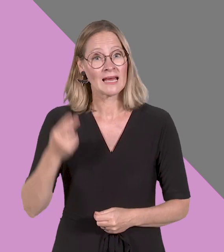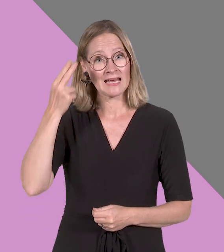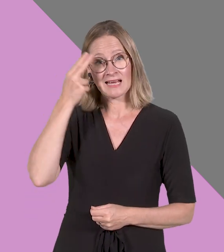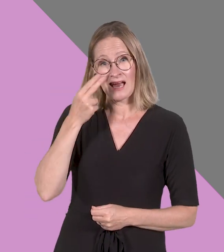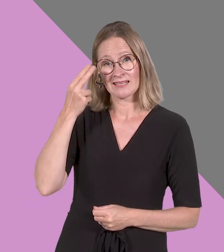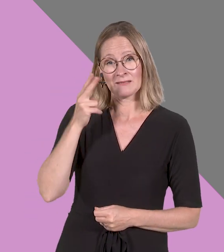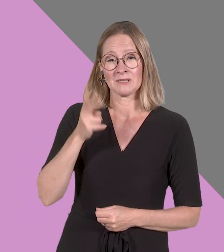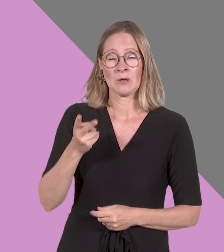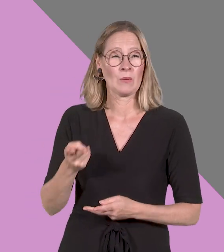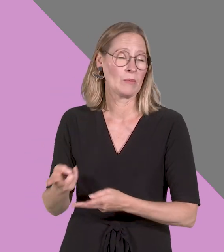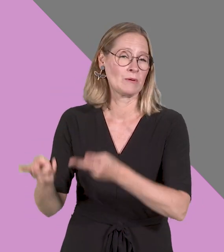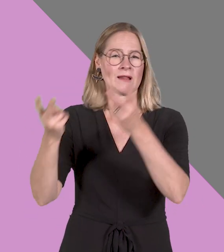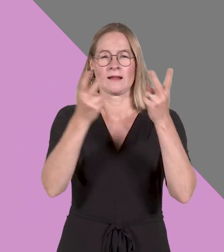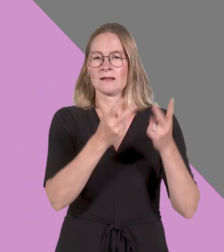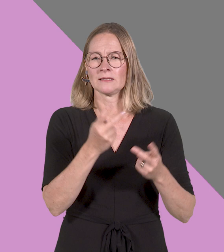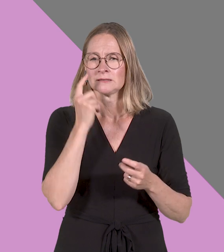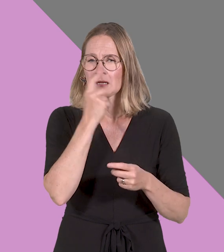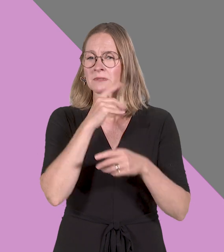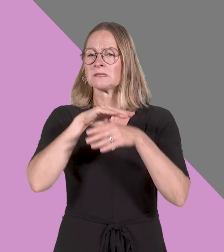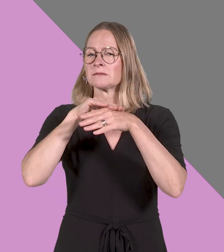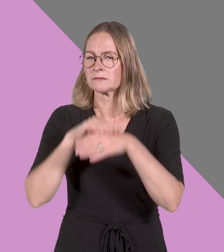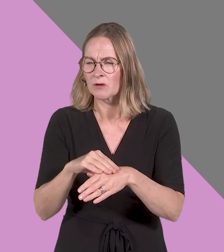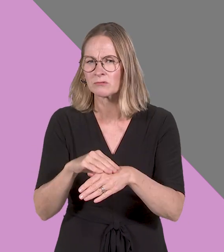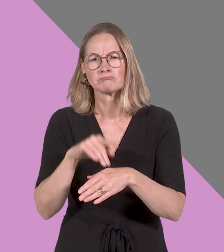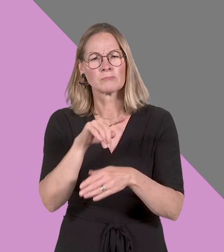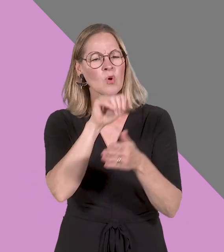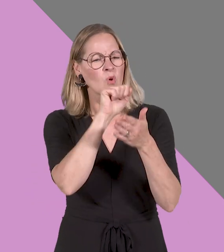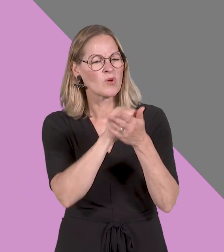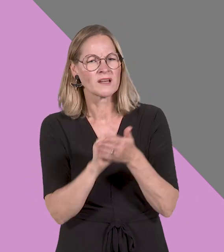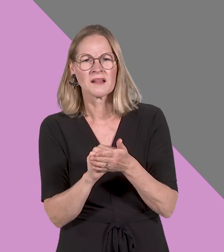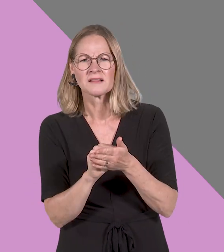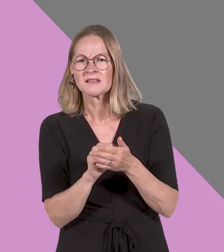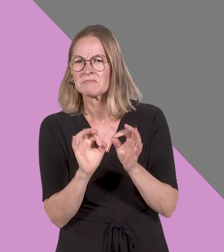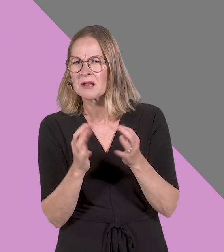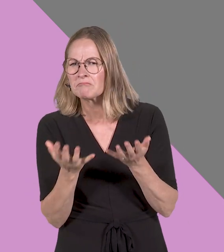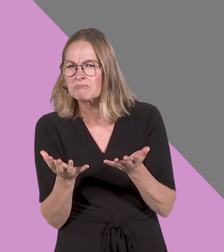Kaihi on hyvin yleinen silmäsairaus. Mitkä ovat sen oireet?